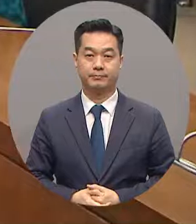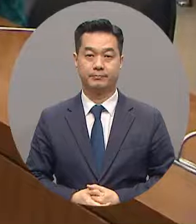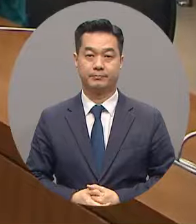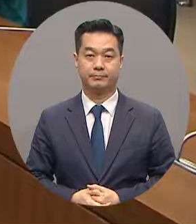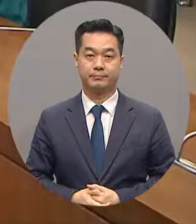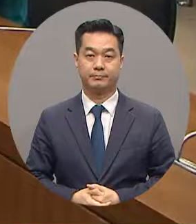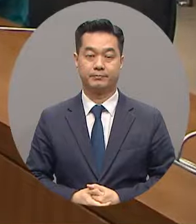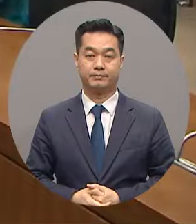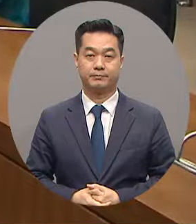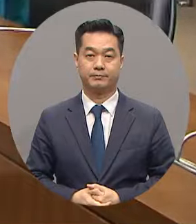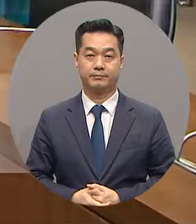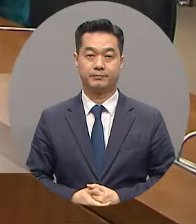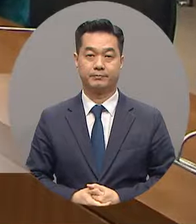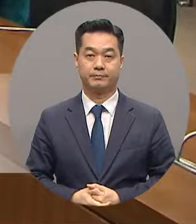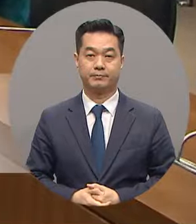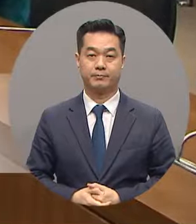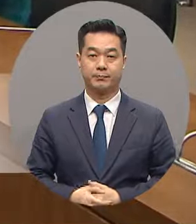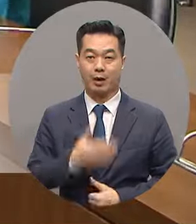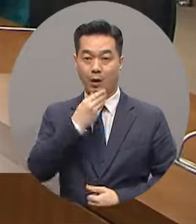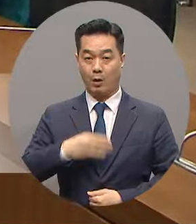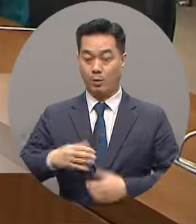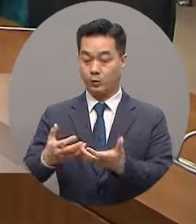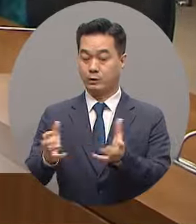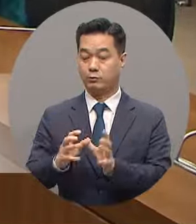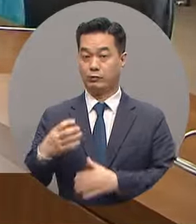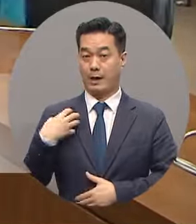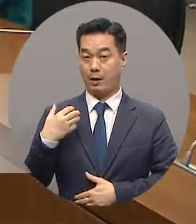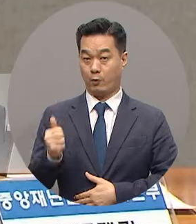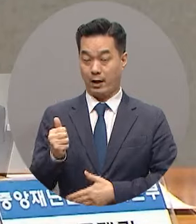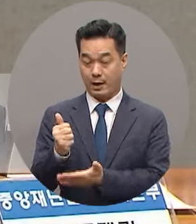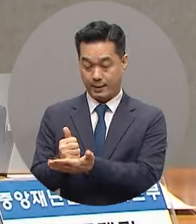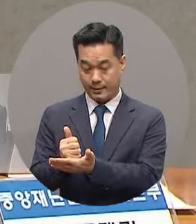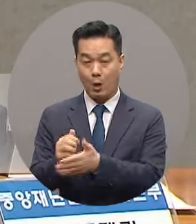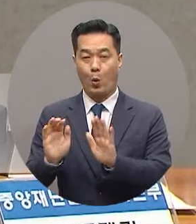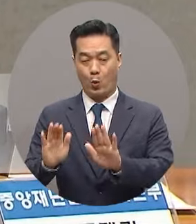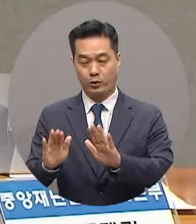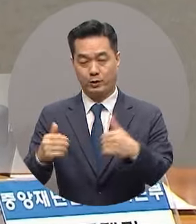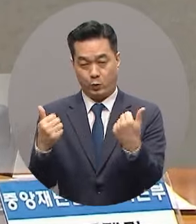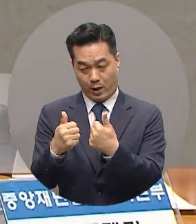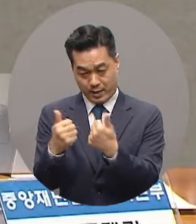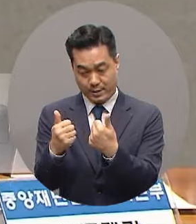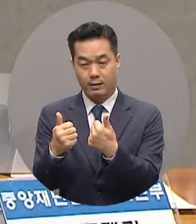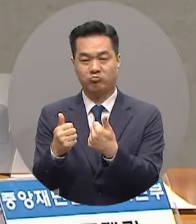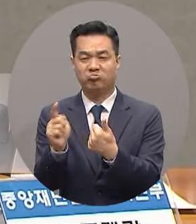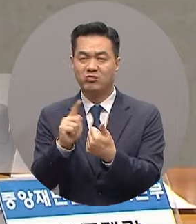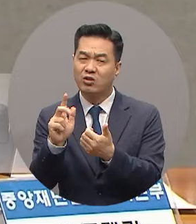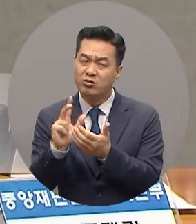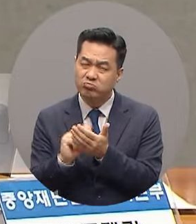전동혁 기자입니다.